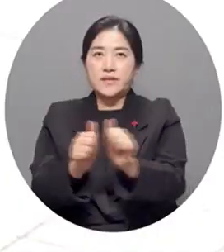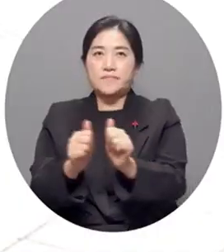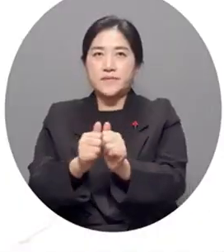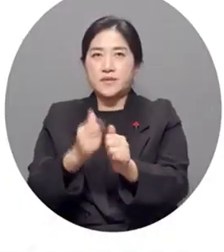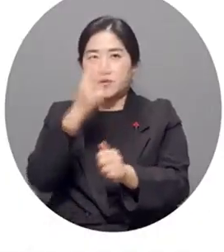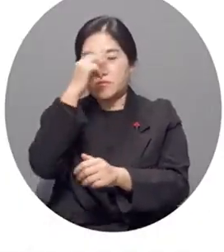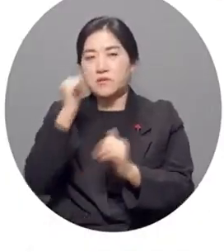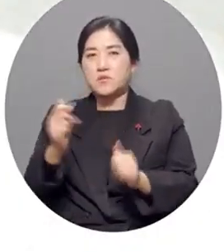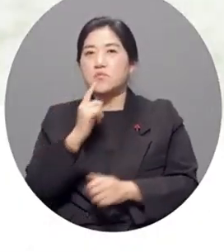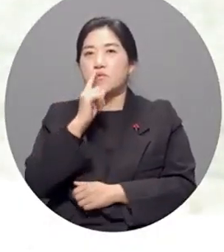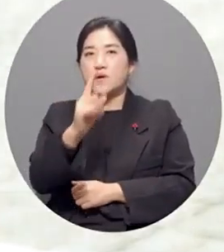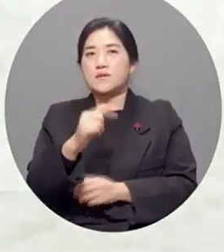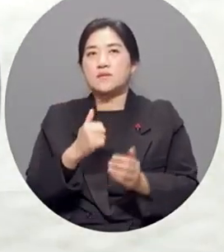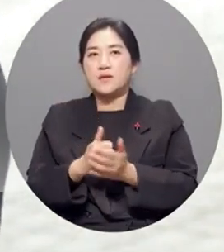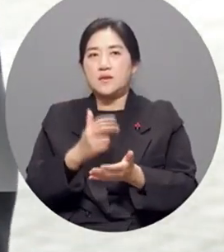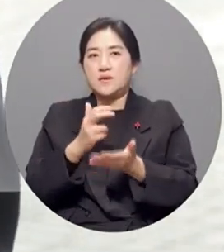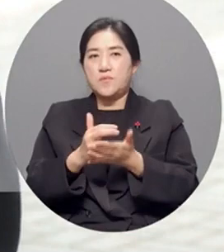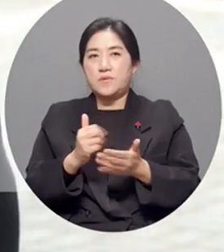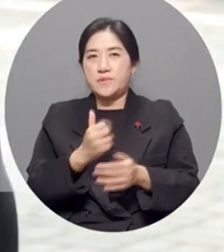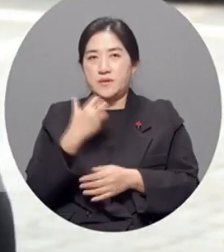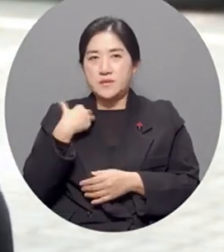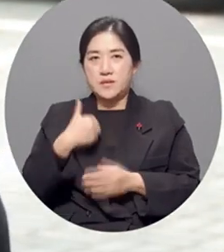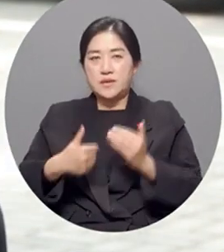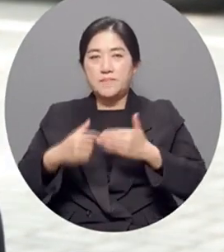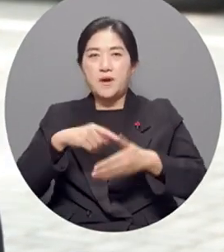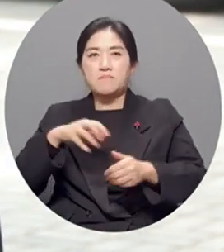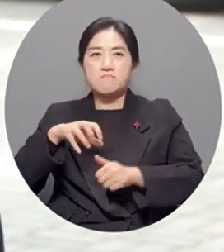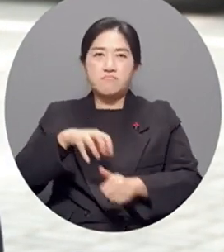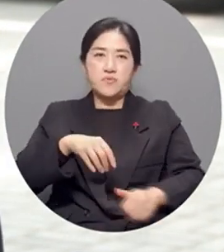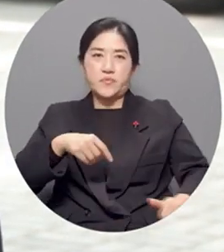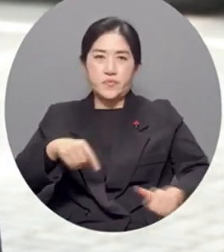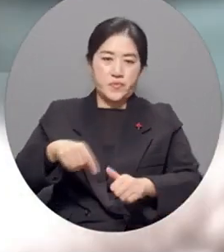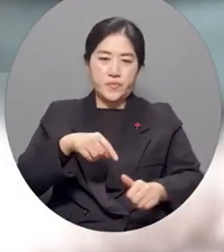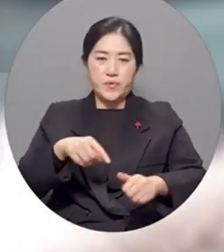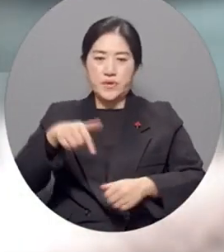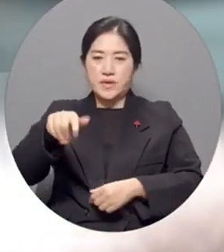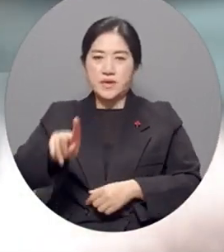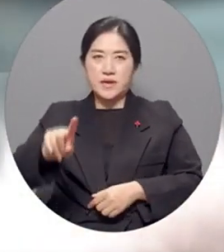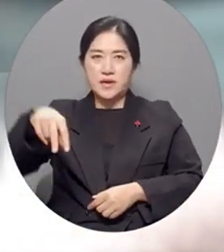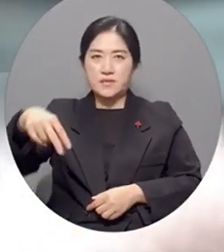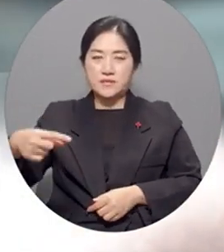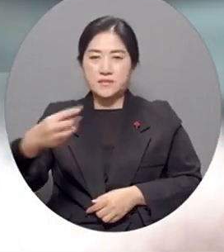오늘 김 씨는 폭행치상 등의 혐의로 가해 남성을 경찰에 고소했습니다. 김 씨의 법률 대리인은 심리적 지배 이른바가스라이팅을 이용한 범행이라고